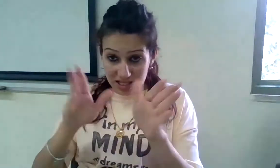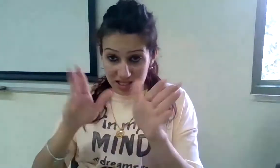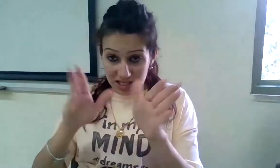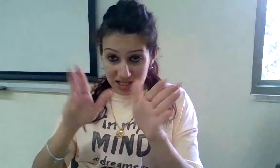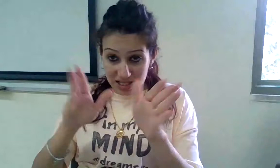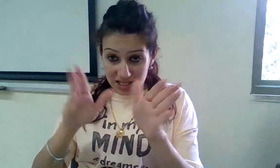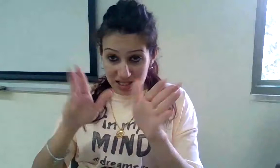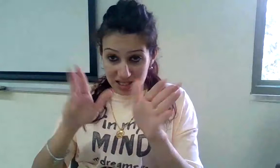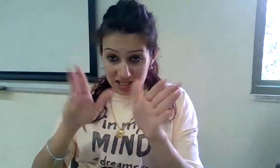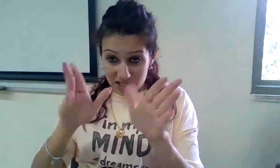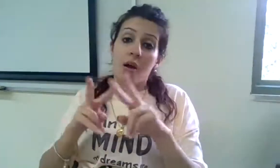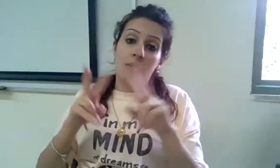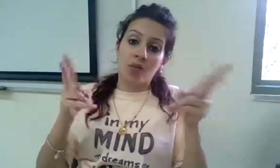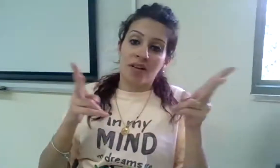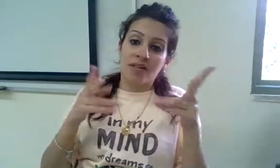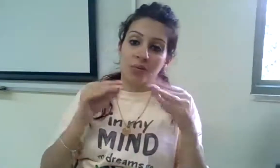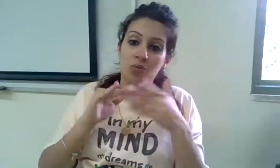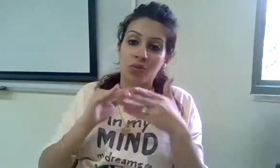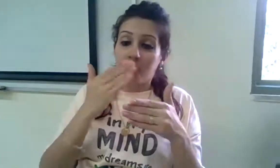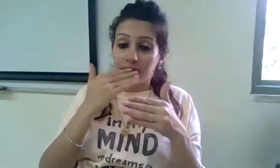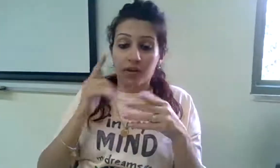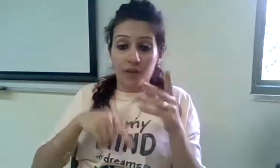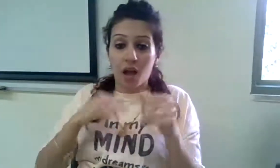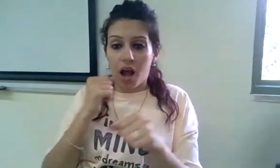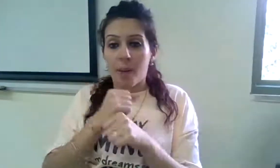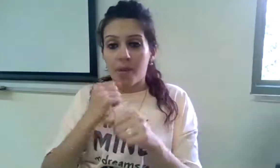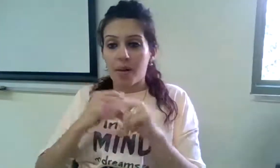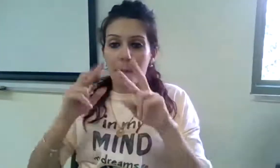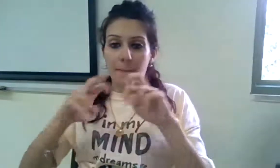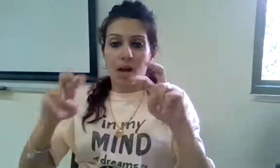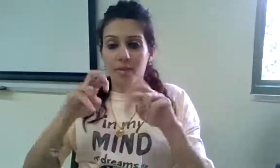قمنا بتدريب أهالي الأطفال من ذوي الإعاقة الذهنية